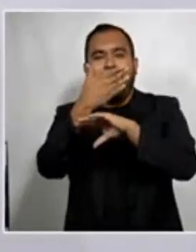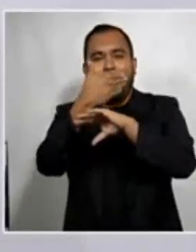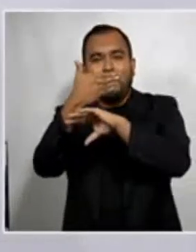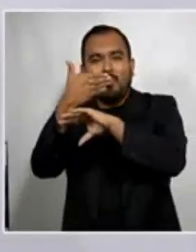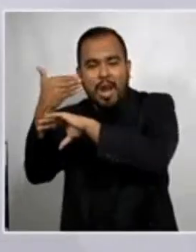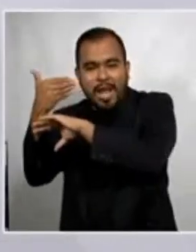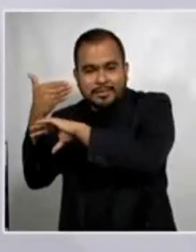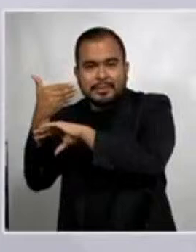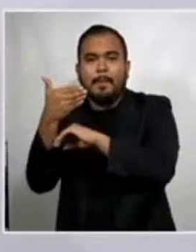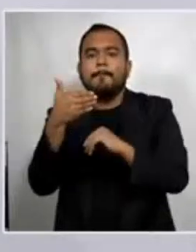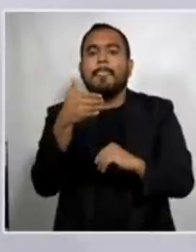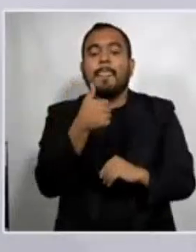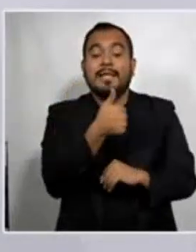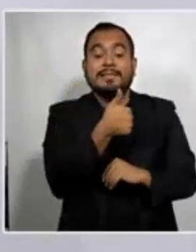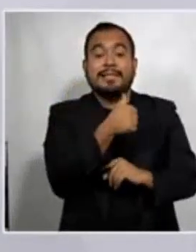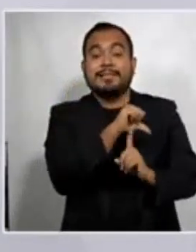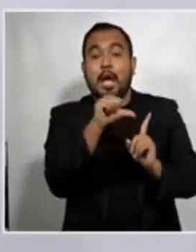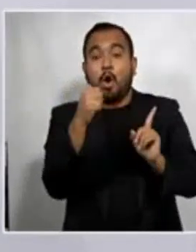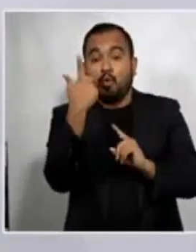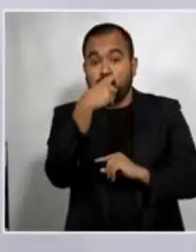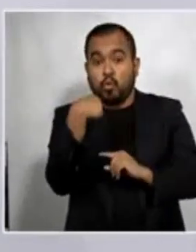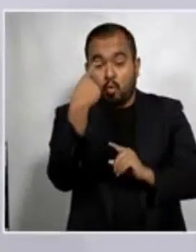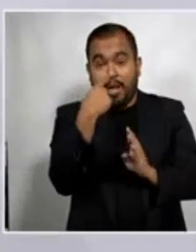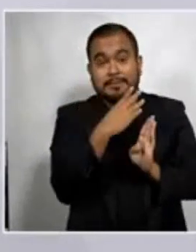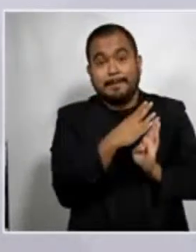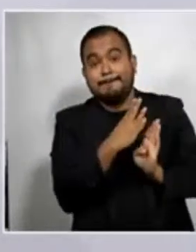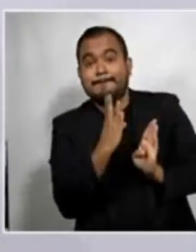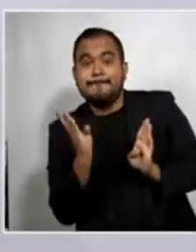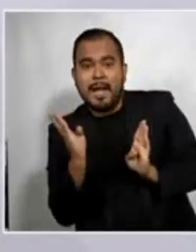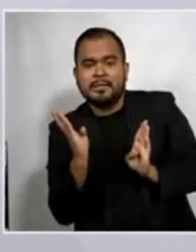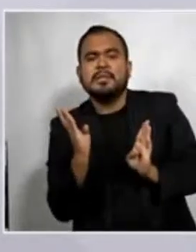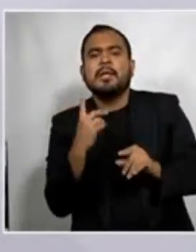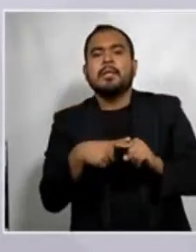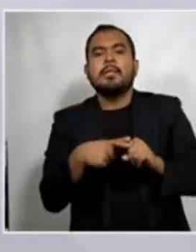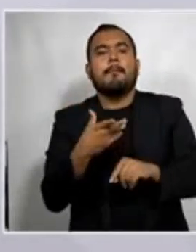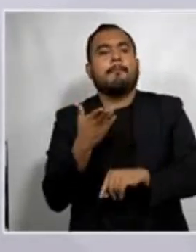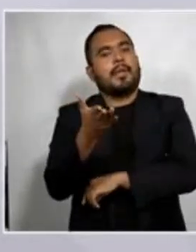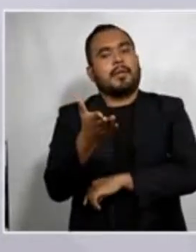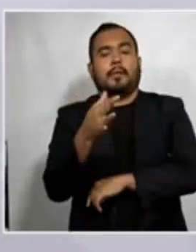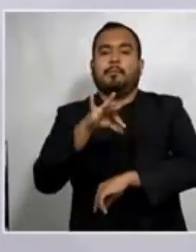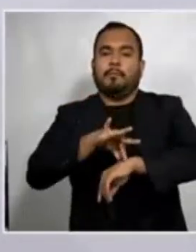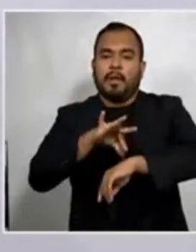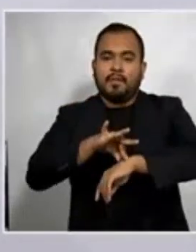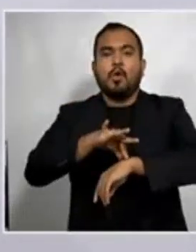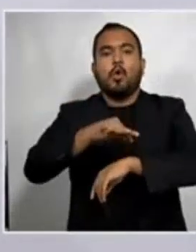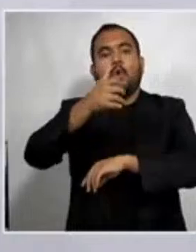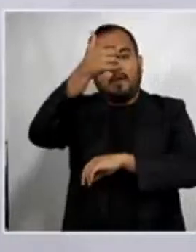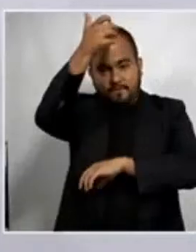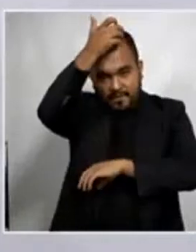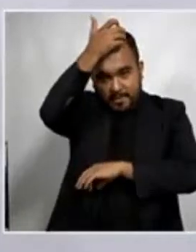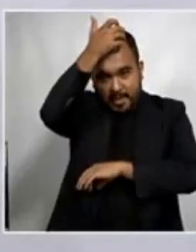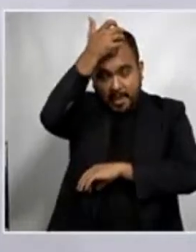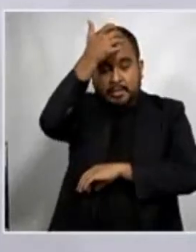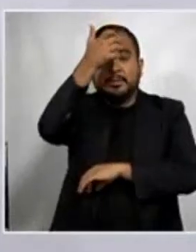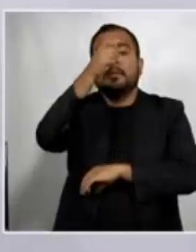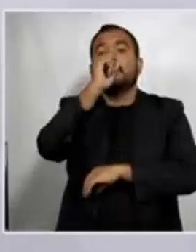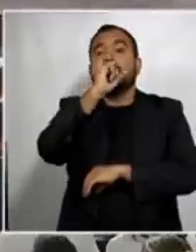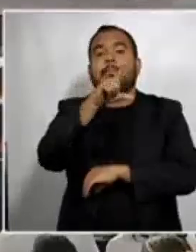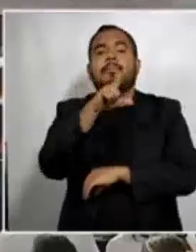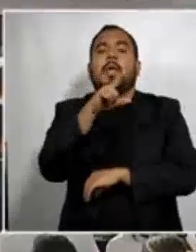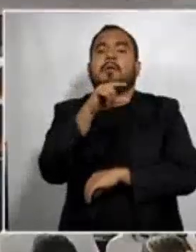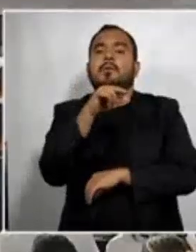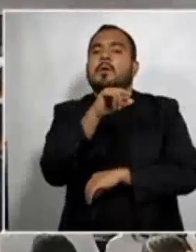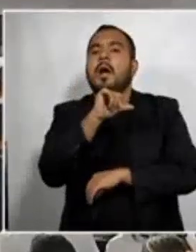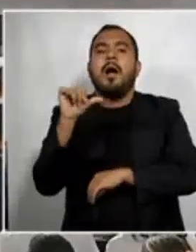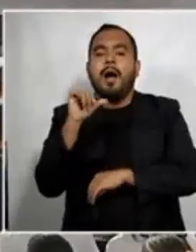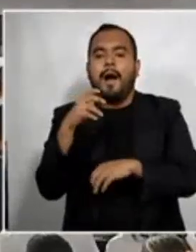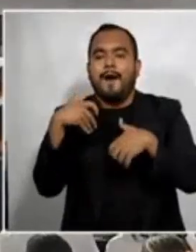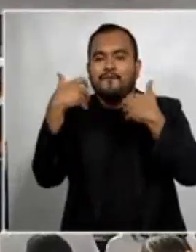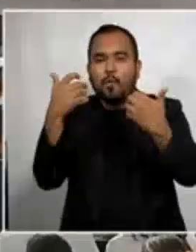6 a 8 horas solicitadas por médicos, enfermeras y personal para médico. la renivelación del personal